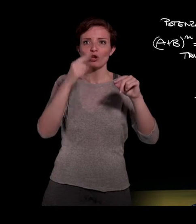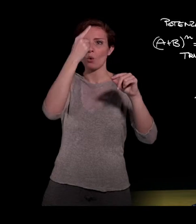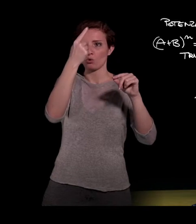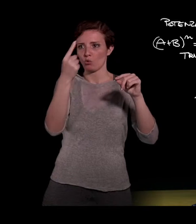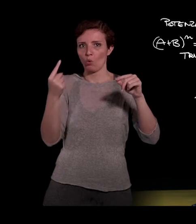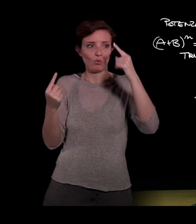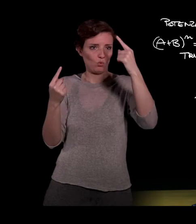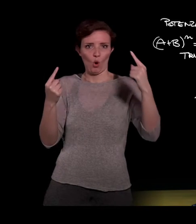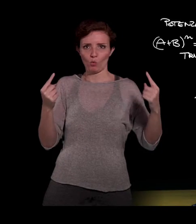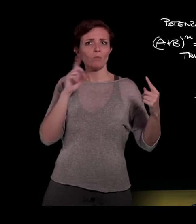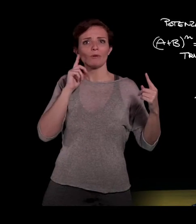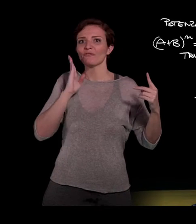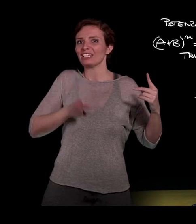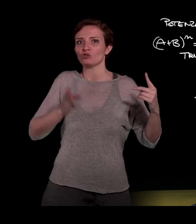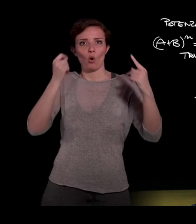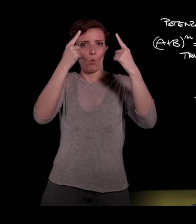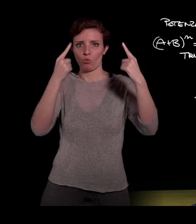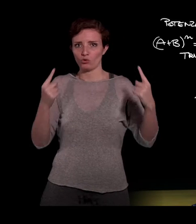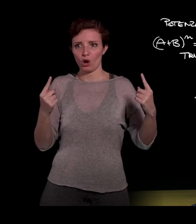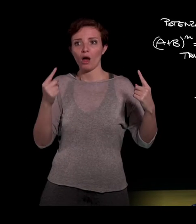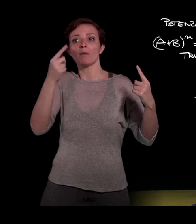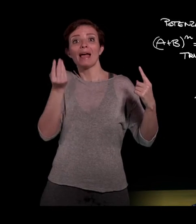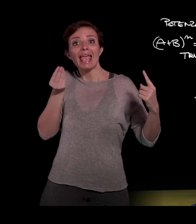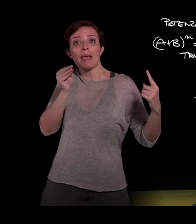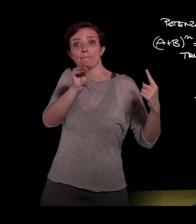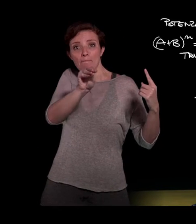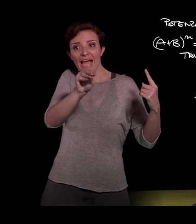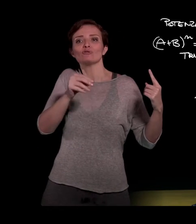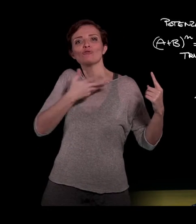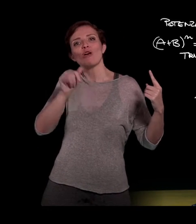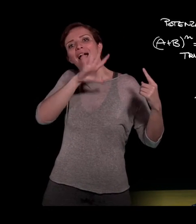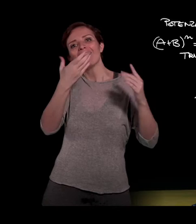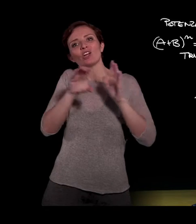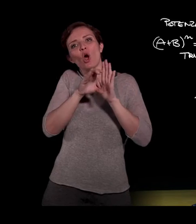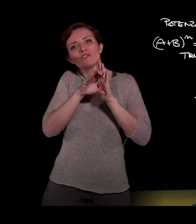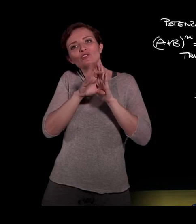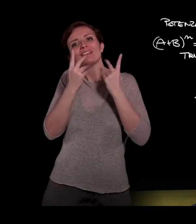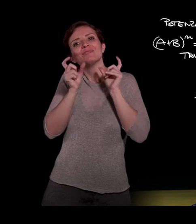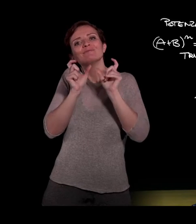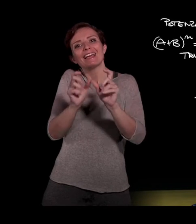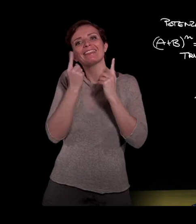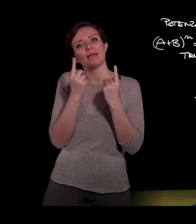mentre nel mezzo compaiono altri coefficienti che saranno da attribuire allo sviluppo delle varie potenze.